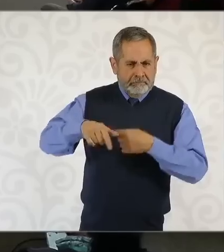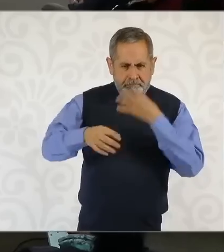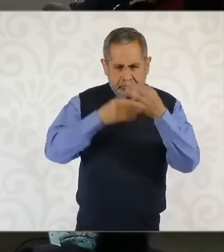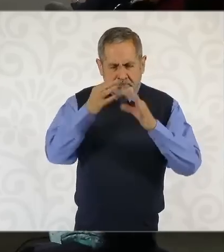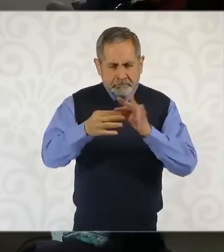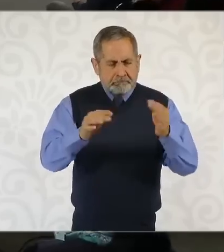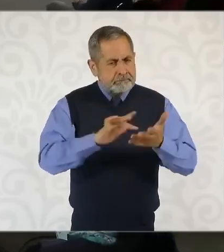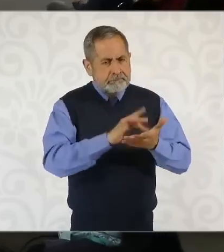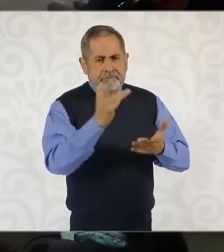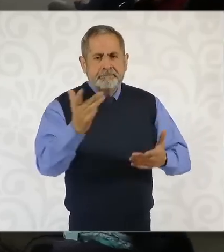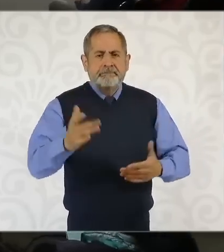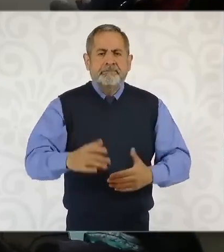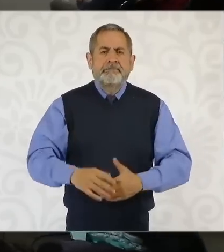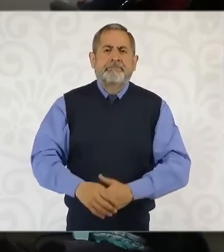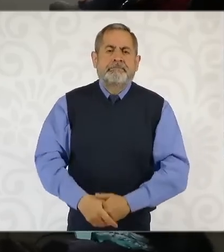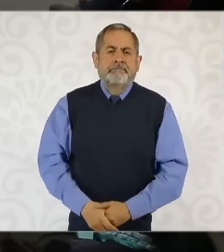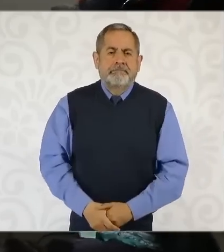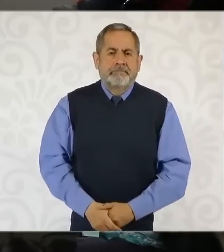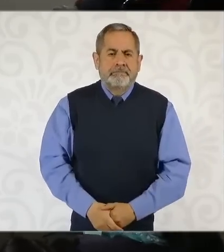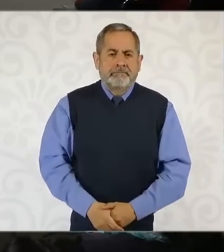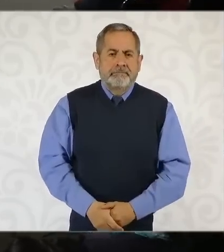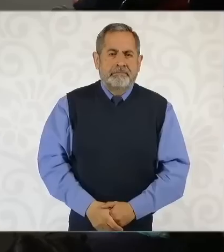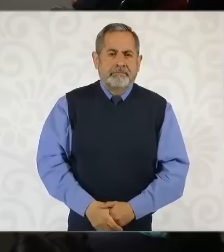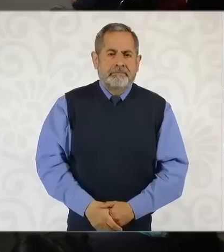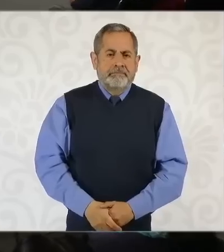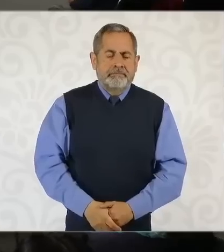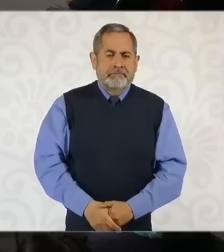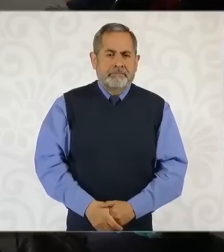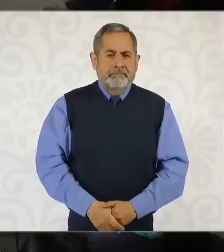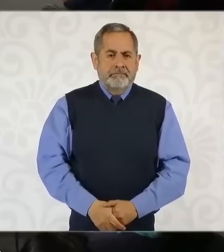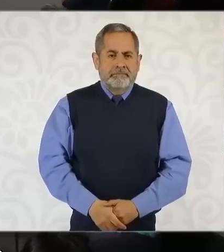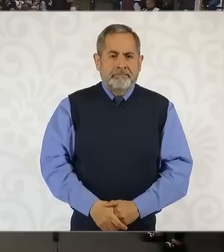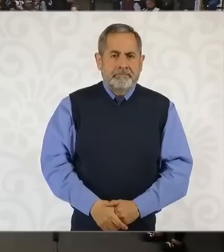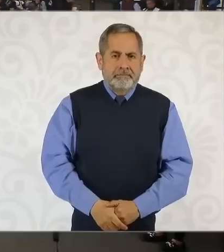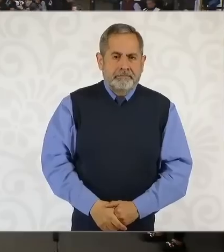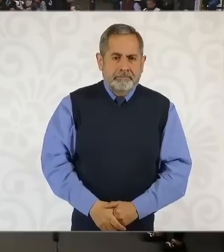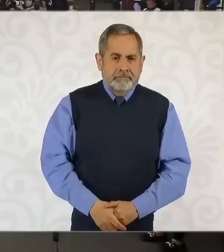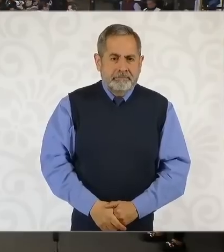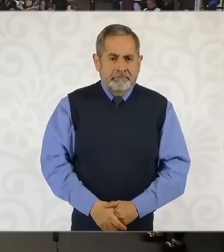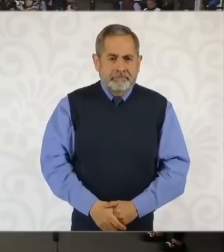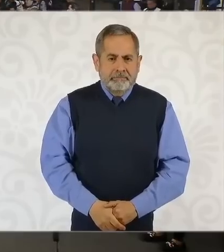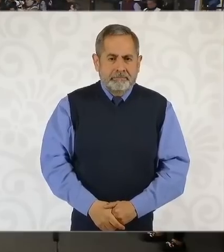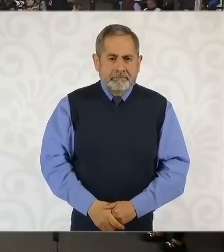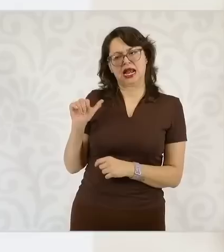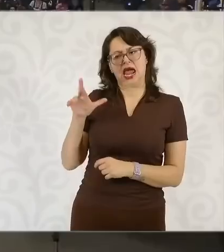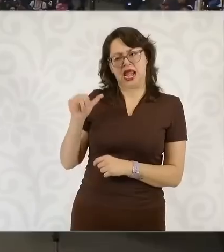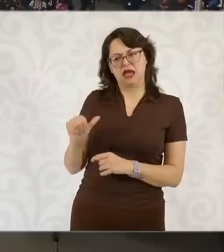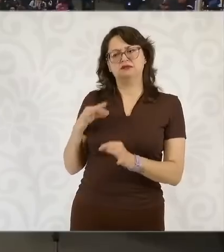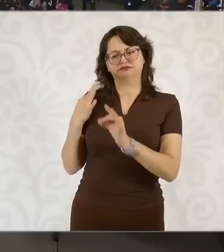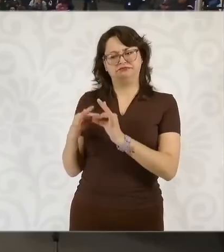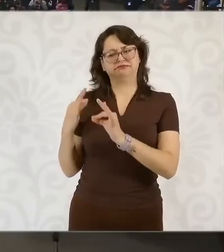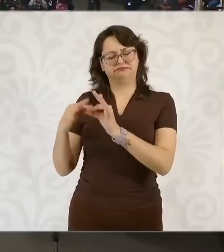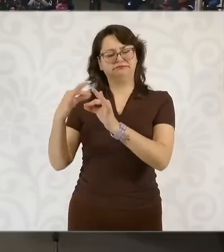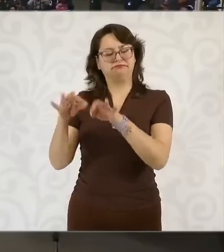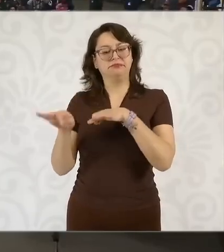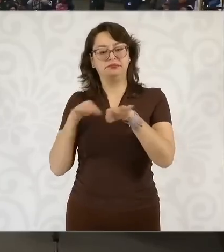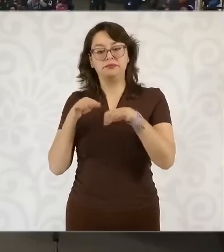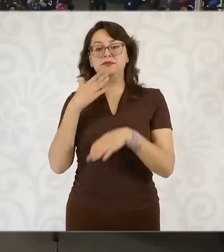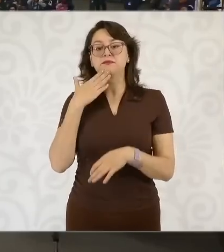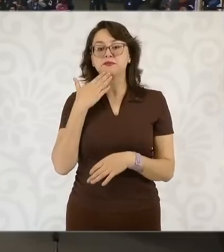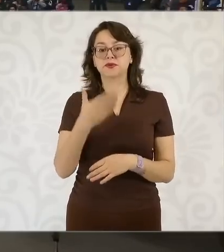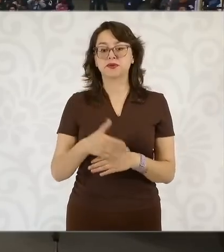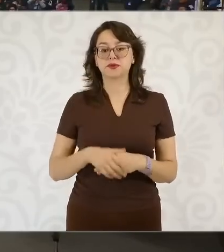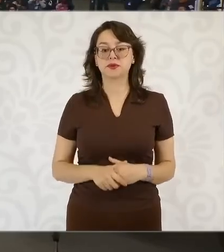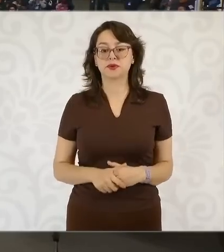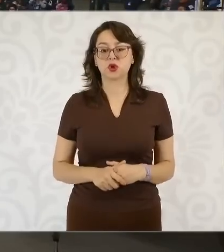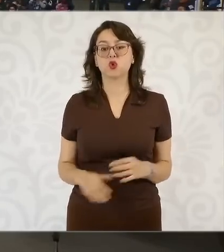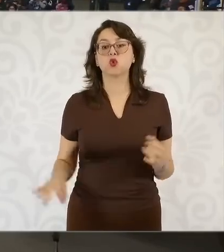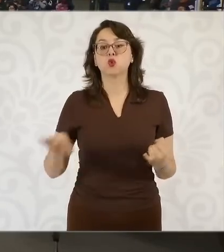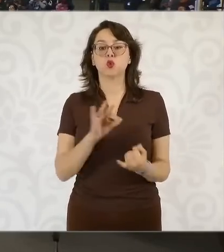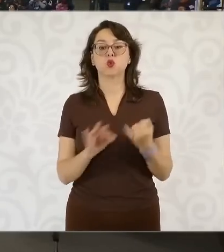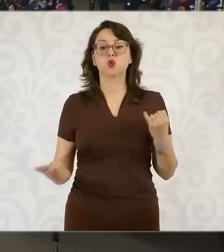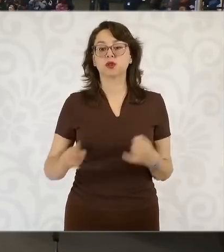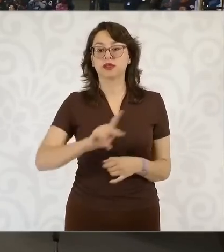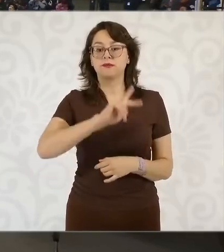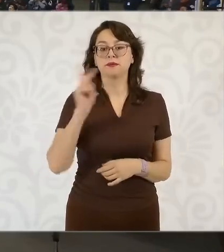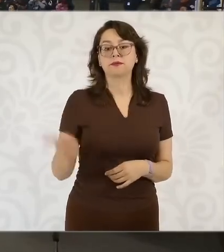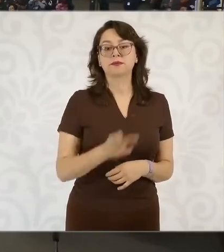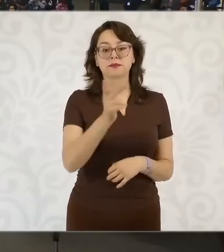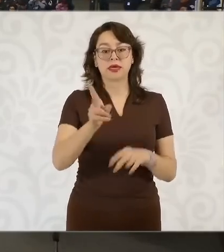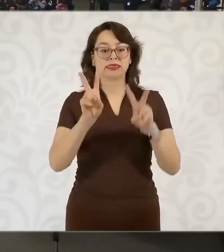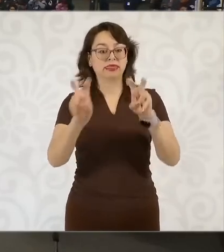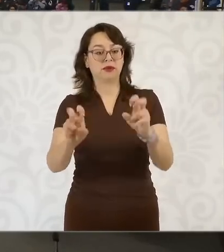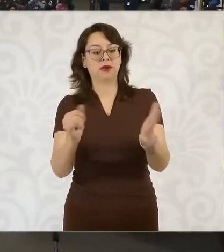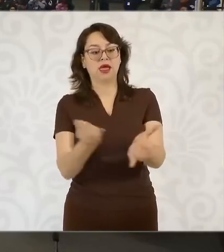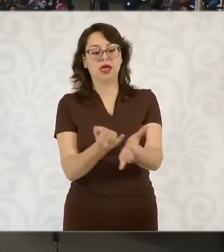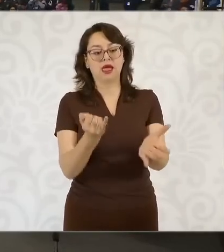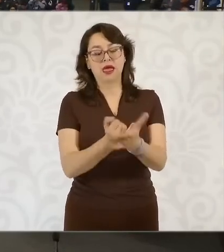Gracias la última última pregunta en el tema de aranceles el tema de Trump prácticamente Trump